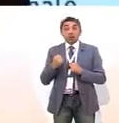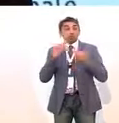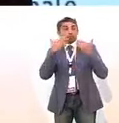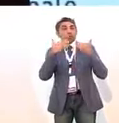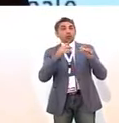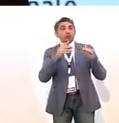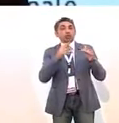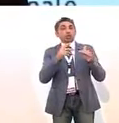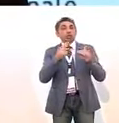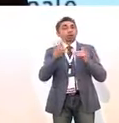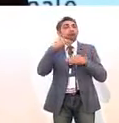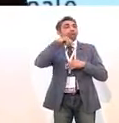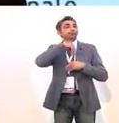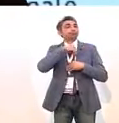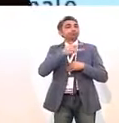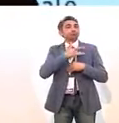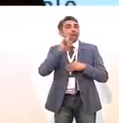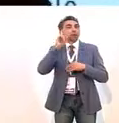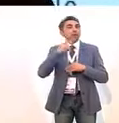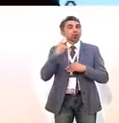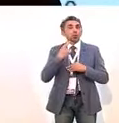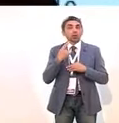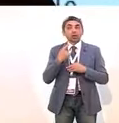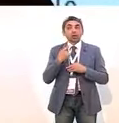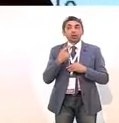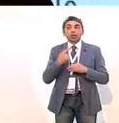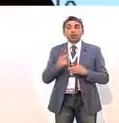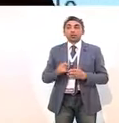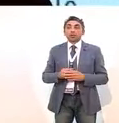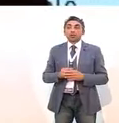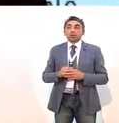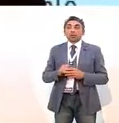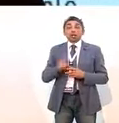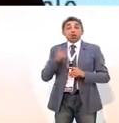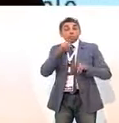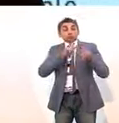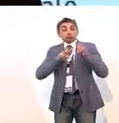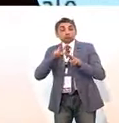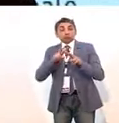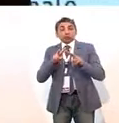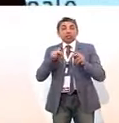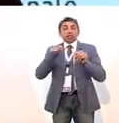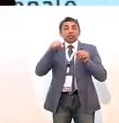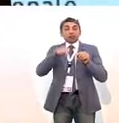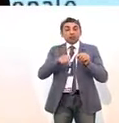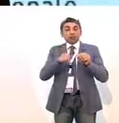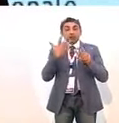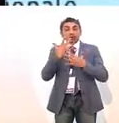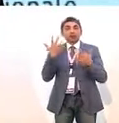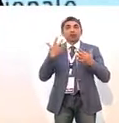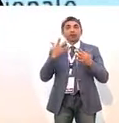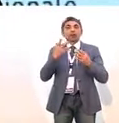che non ti senta migliore; e non puoi accostartigli, che non cerchi innanzi di raccoglierti e purificarti,